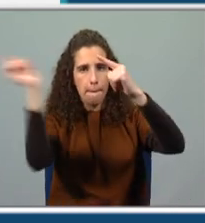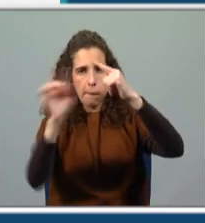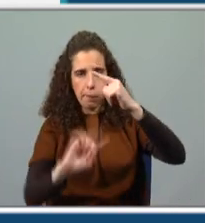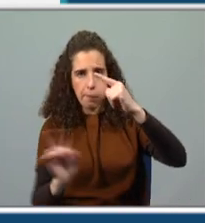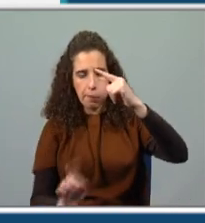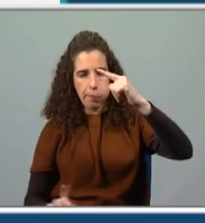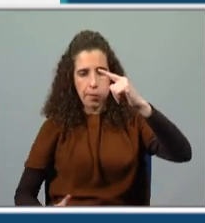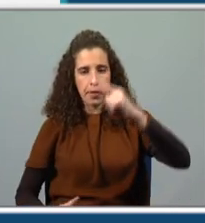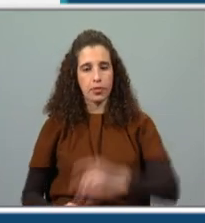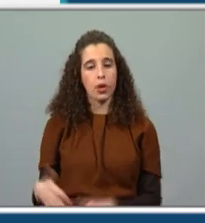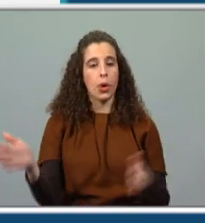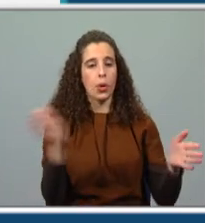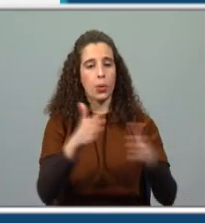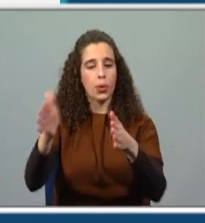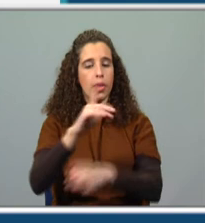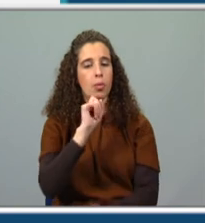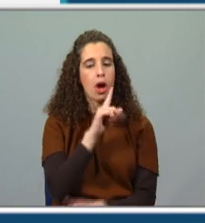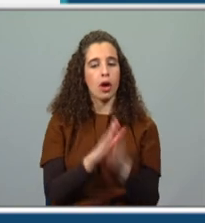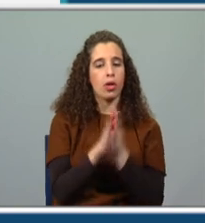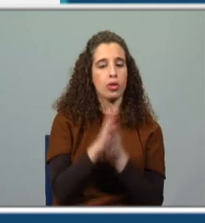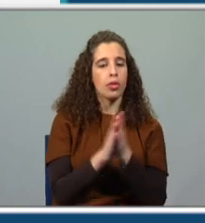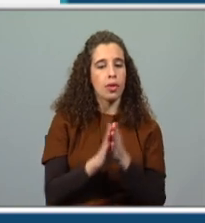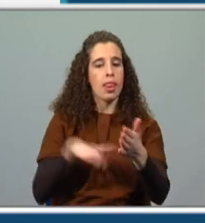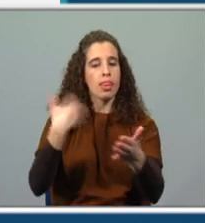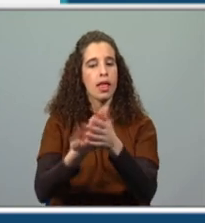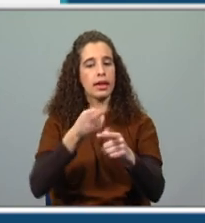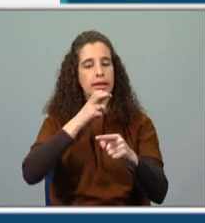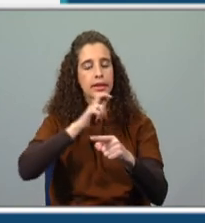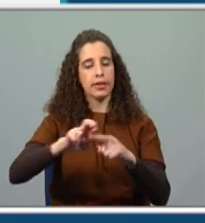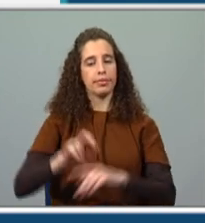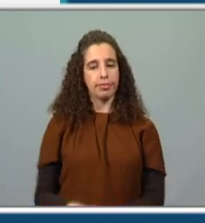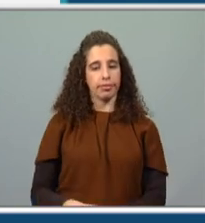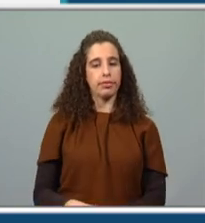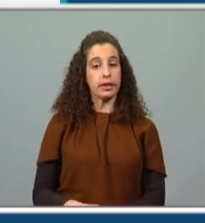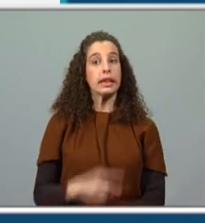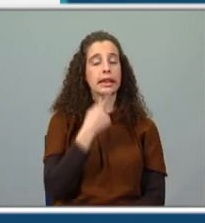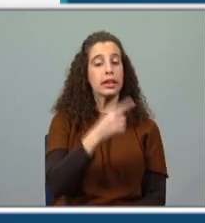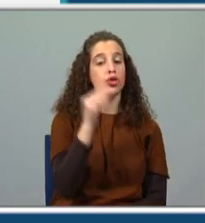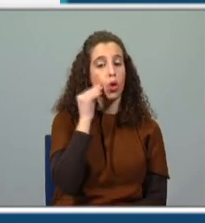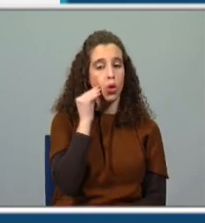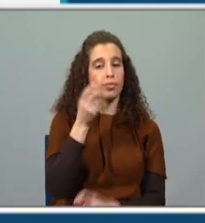furacões o vento pode ser utilizado para produzir energia que se designa energia 颶風風可以用來產生能量稱為能量